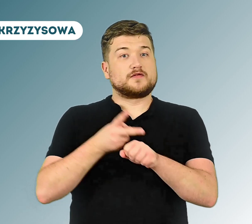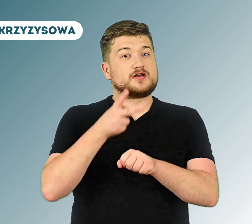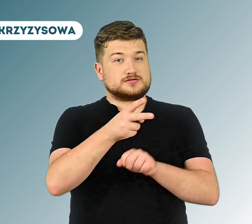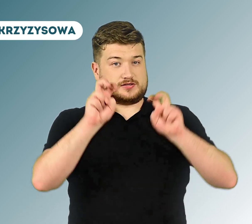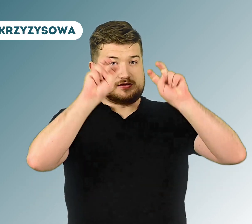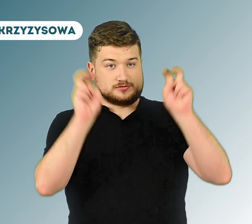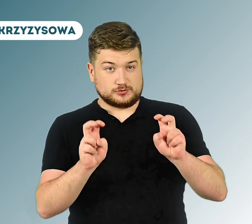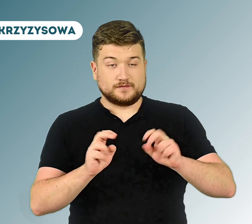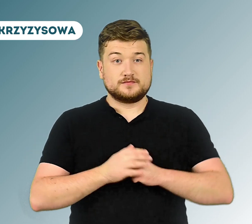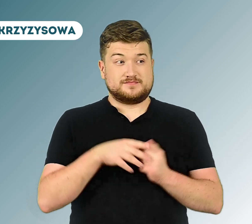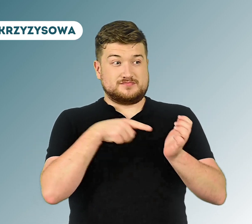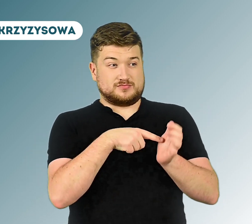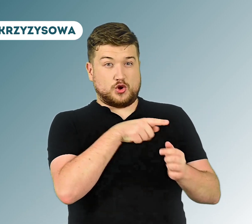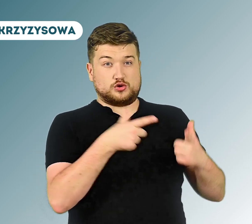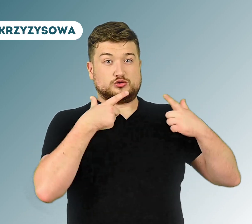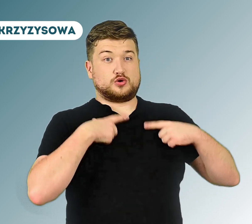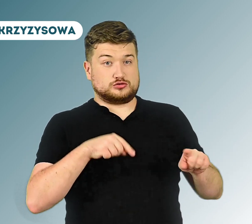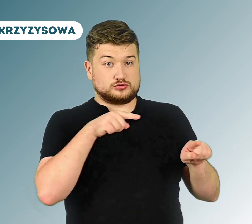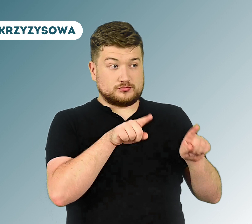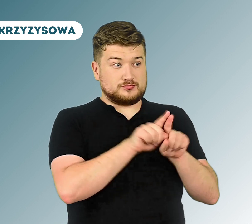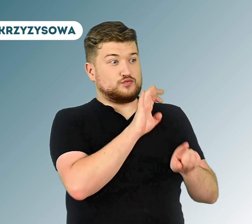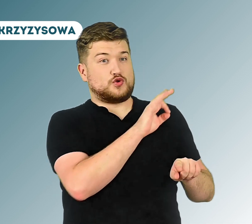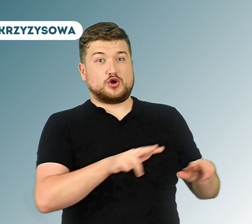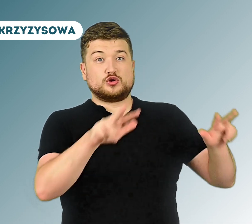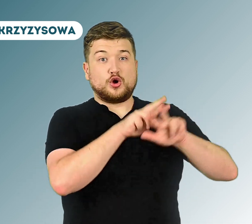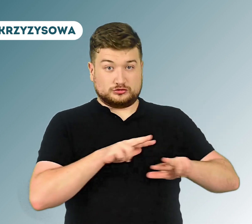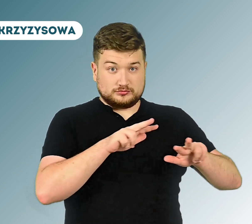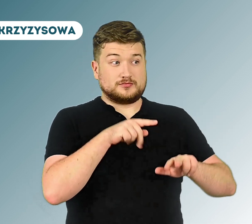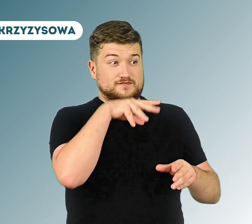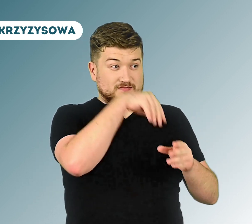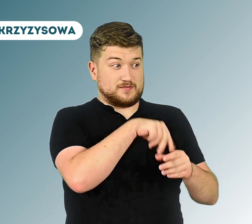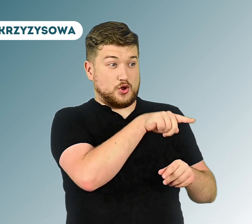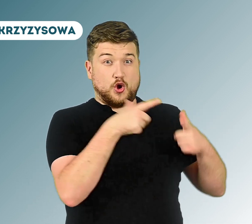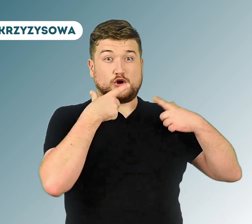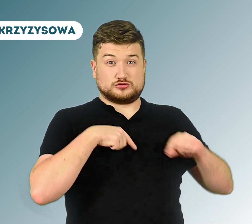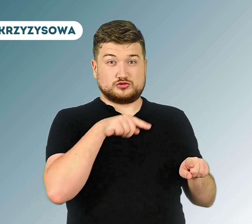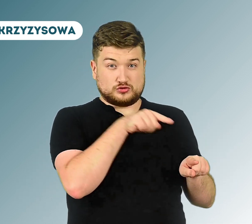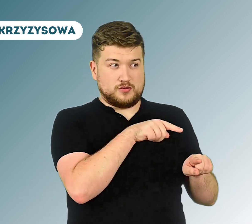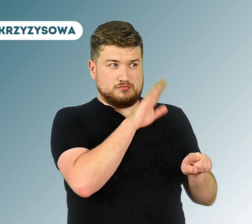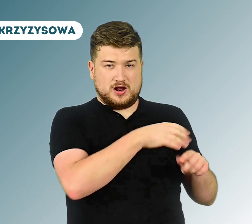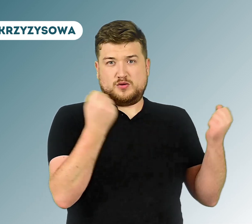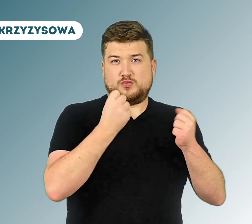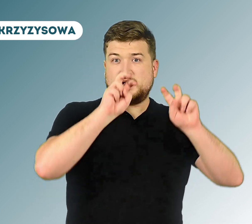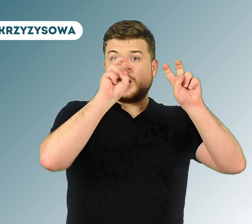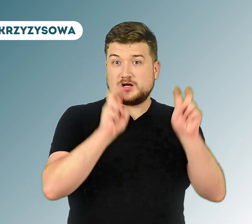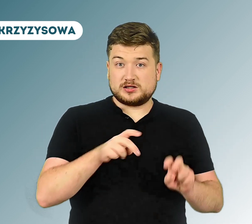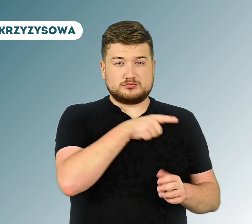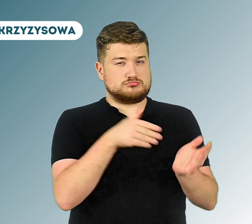Interwencja kryzysowa Zespół interdyscyplinarnych składający się z kilku osób, np.: